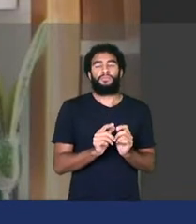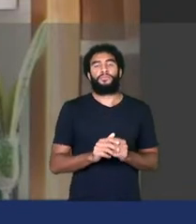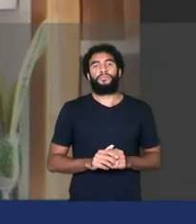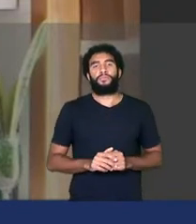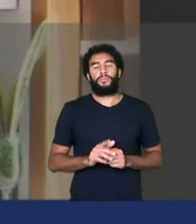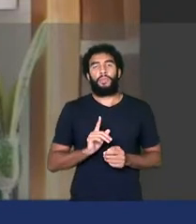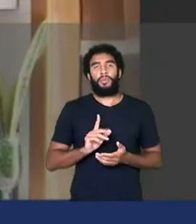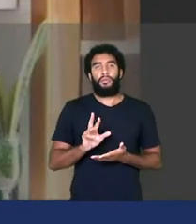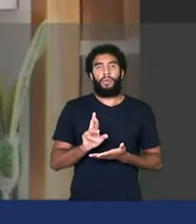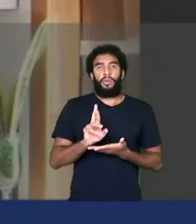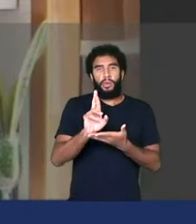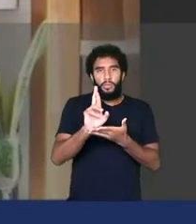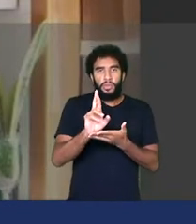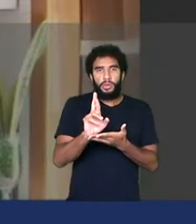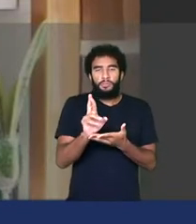UMA PARTICIPAÇÃO PEQUENA, UMA PARTICIPAÇÃO COM